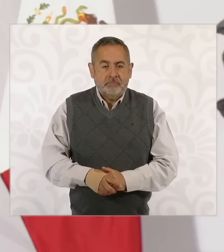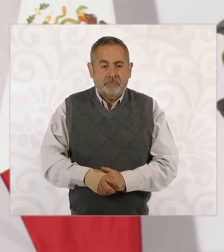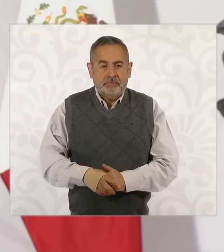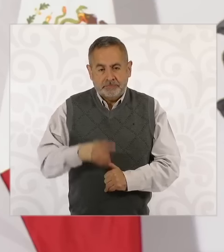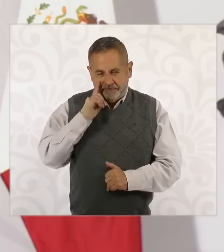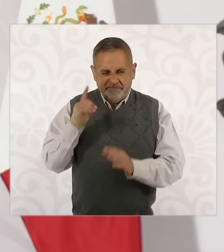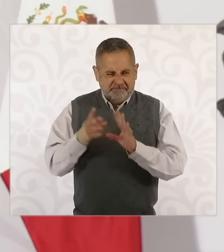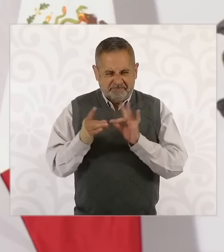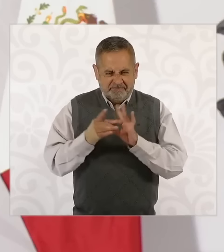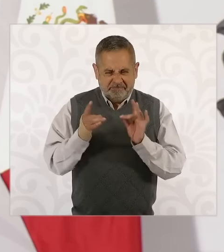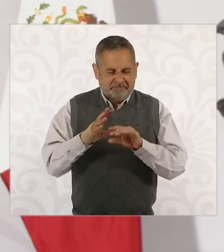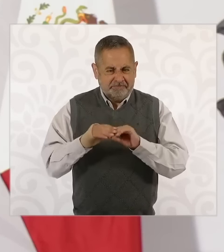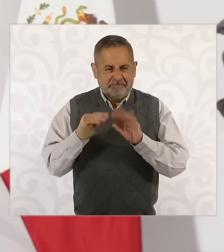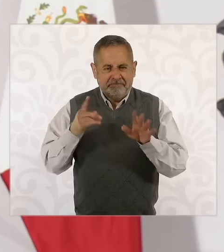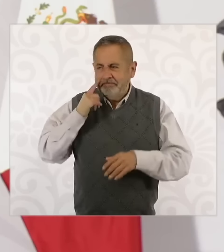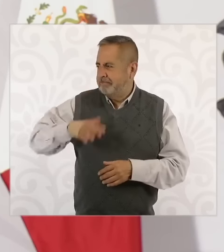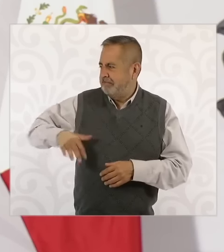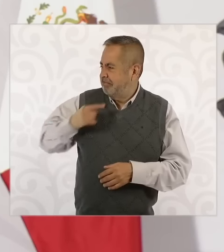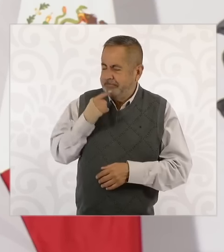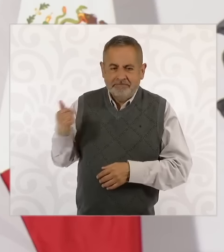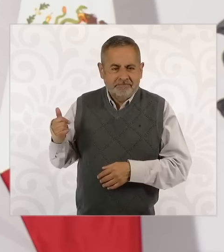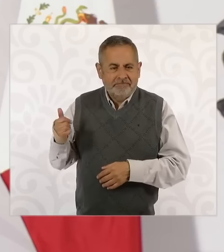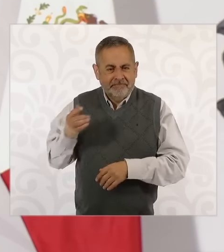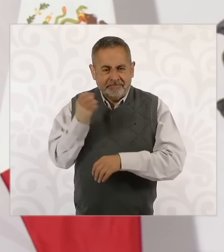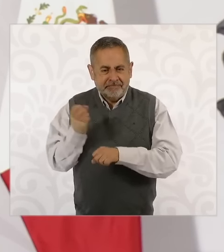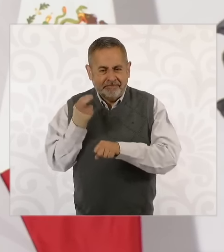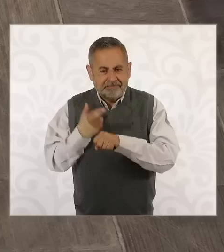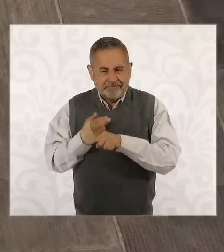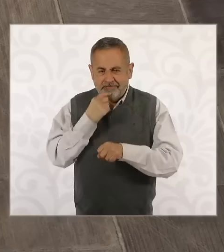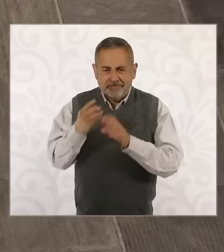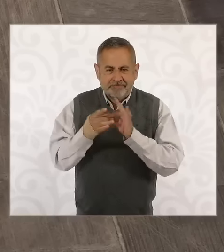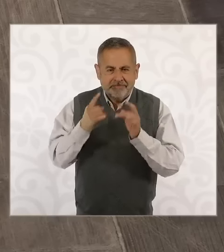explicar lo que decía también y complementar lo que decía la secretaria. Eh, del lado izquierdo